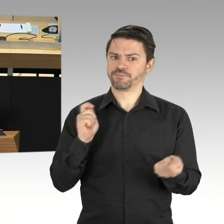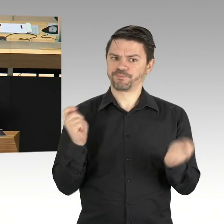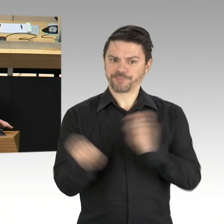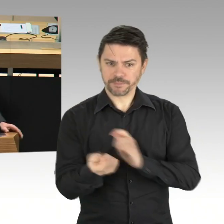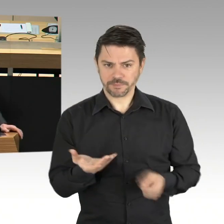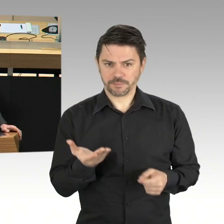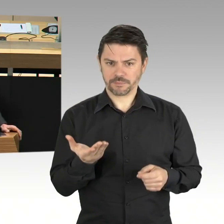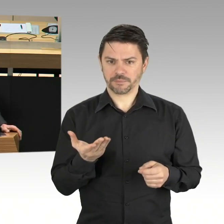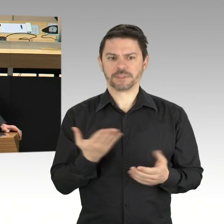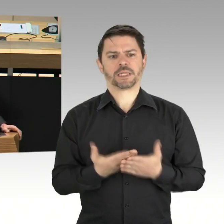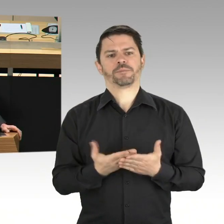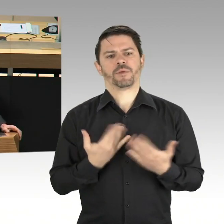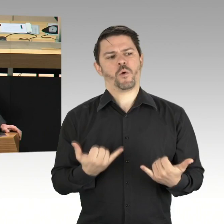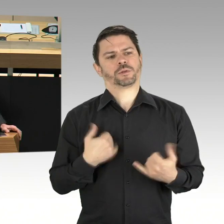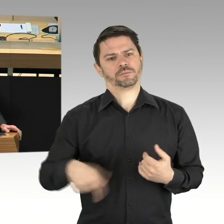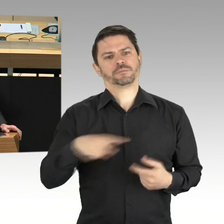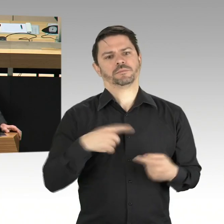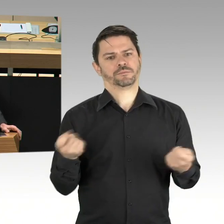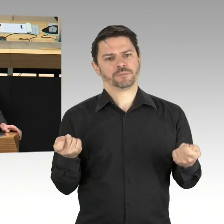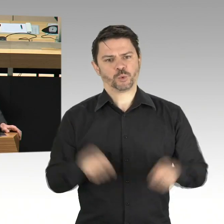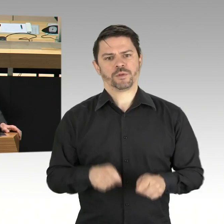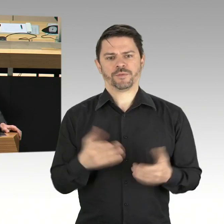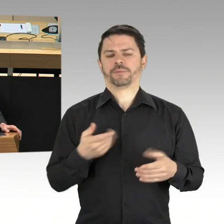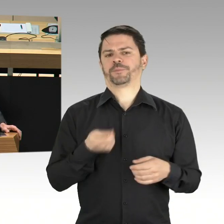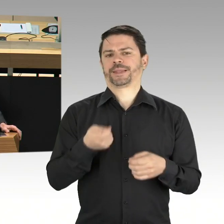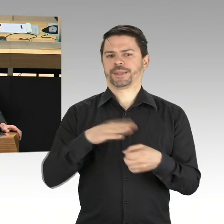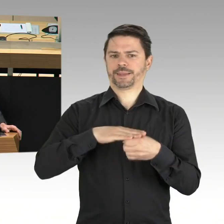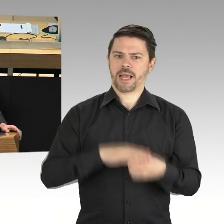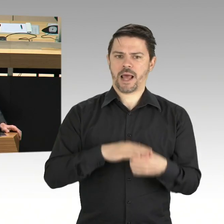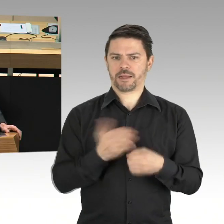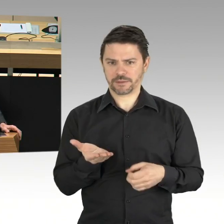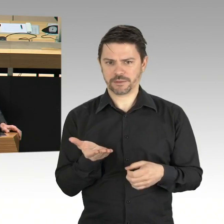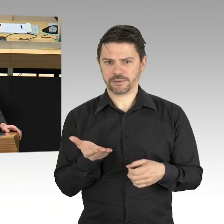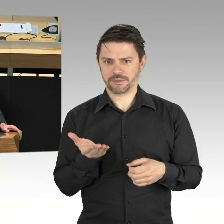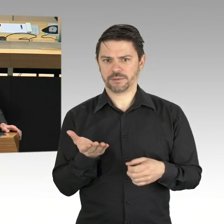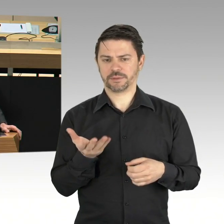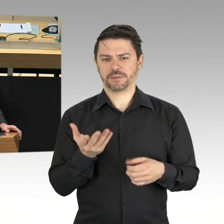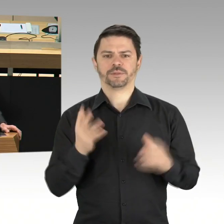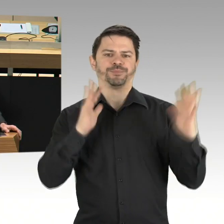die ortsübliche Vergleichsmiete, die Neuvertragsmieten und die Immobilienpreise